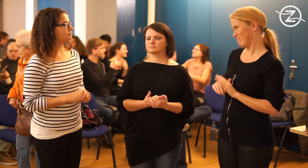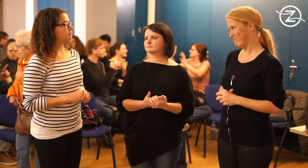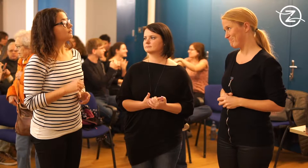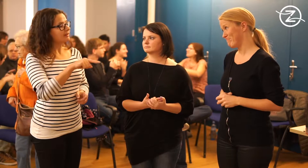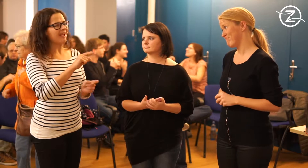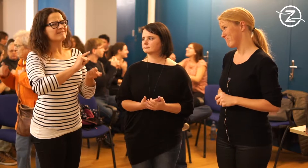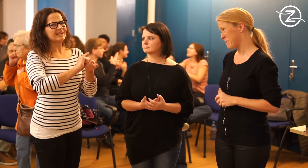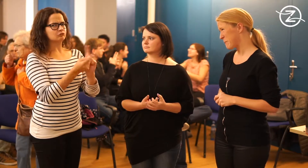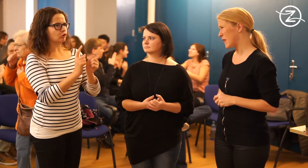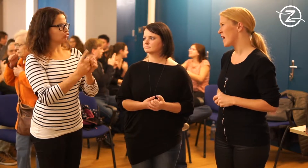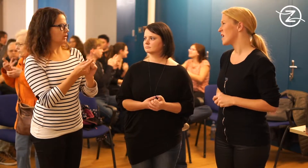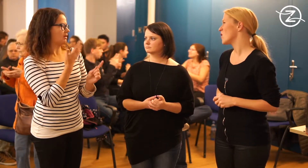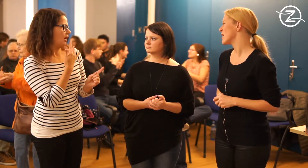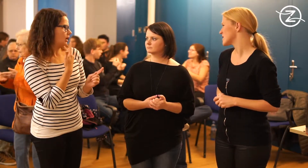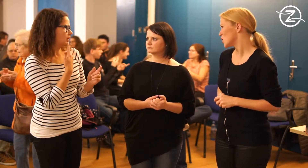A jak tuto situaci řešit?